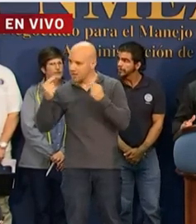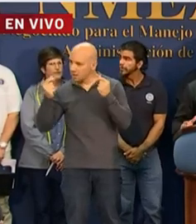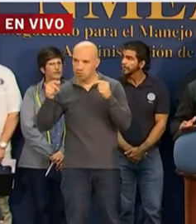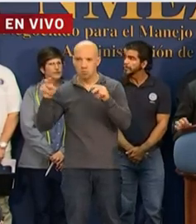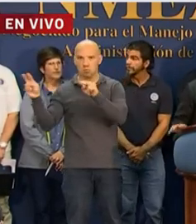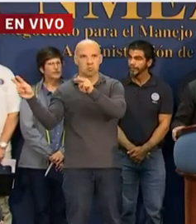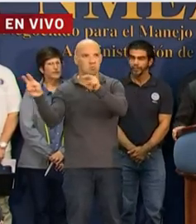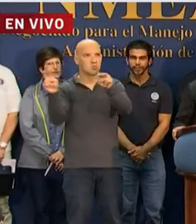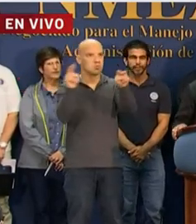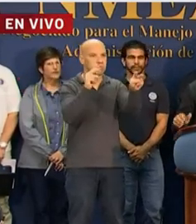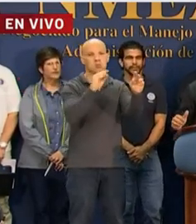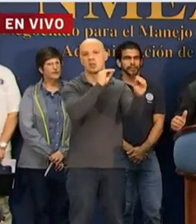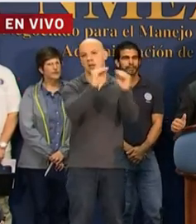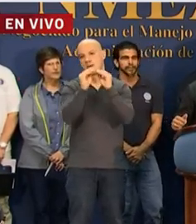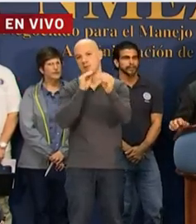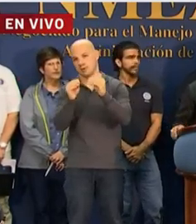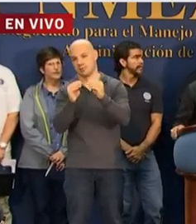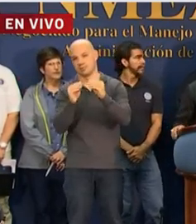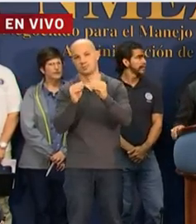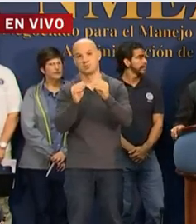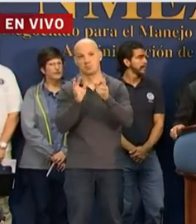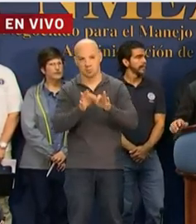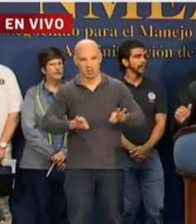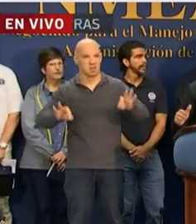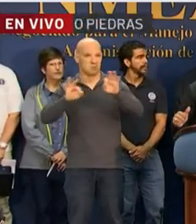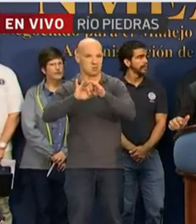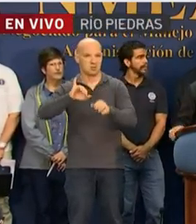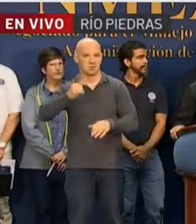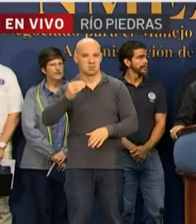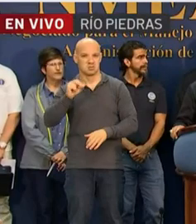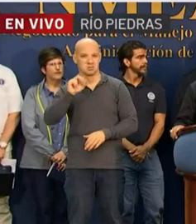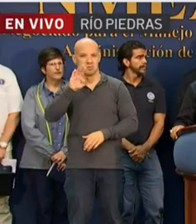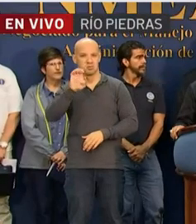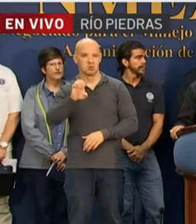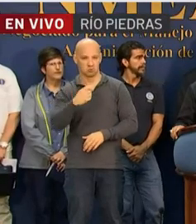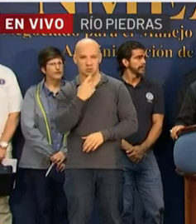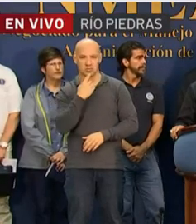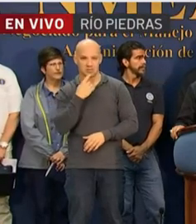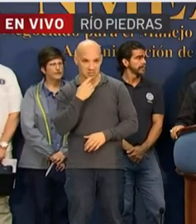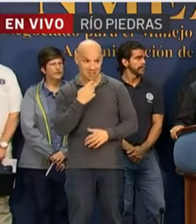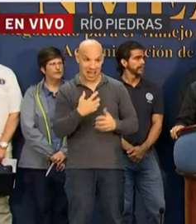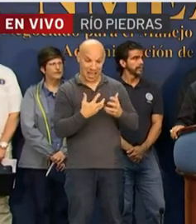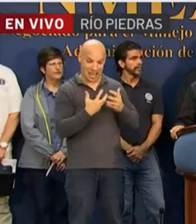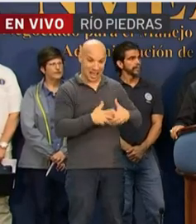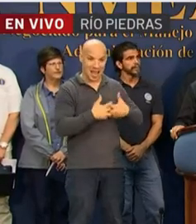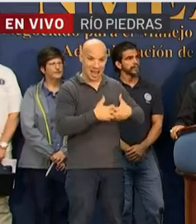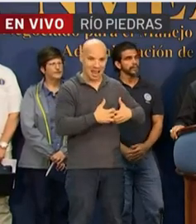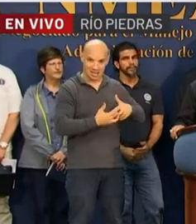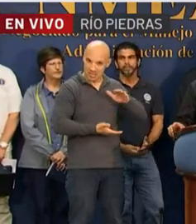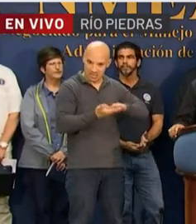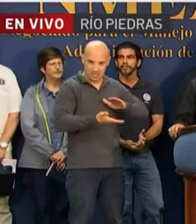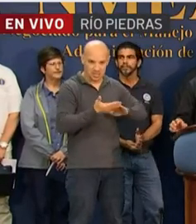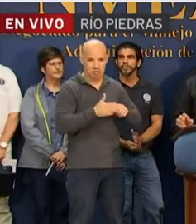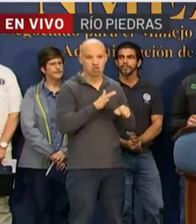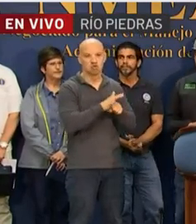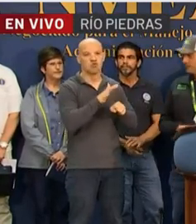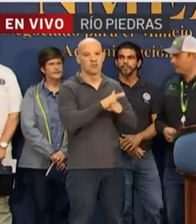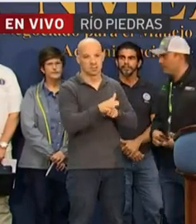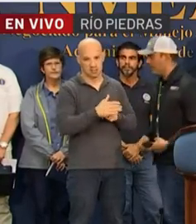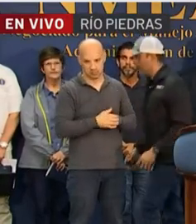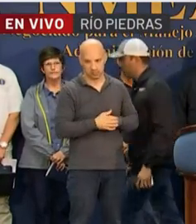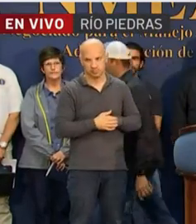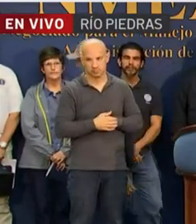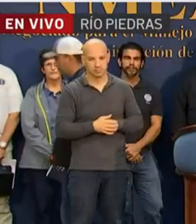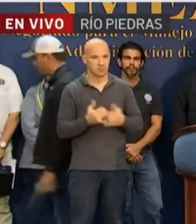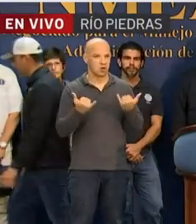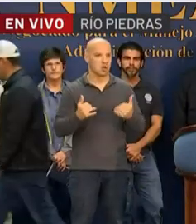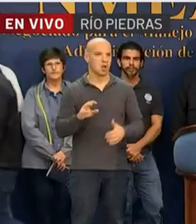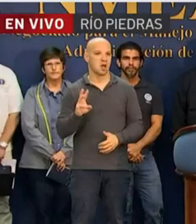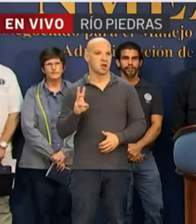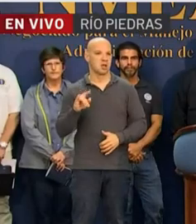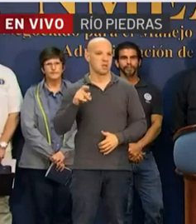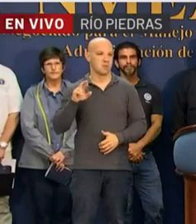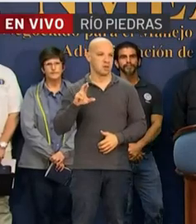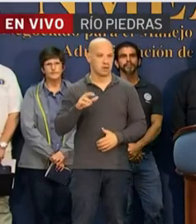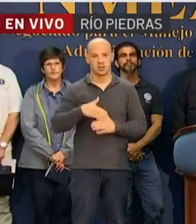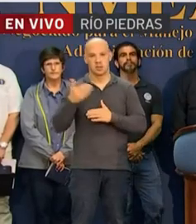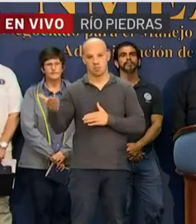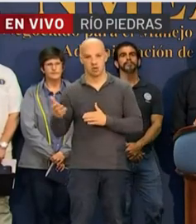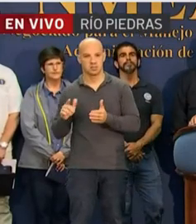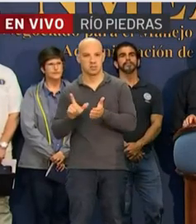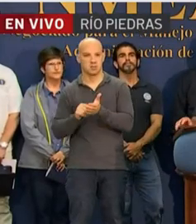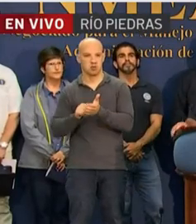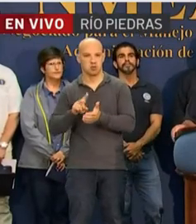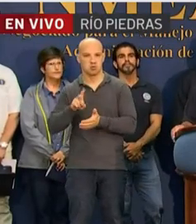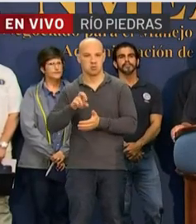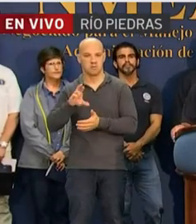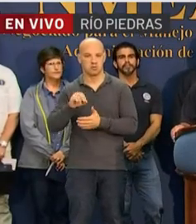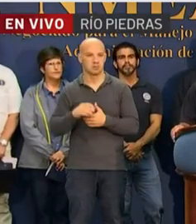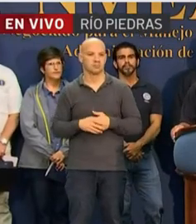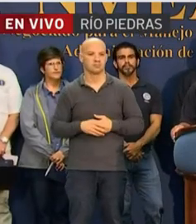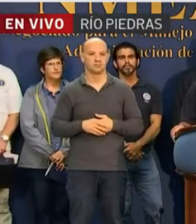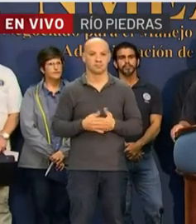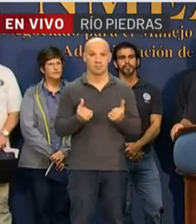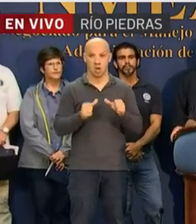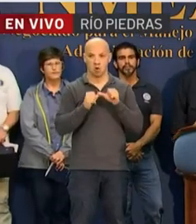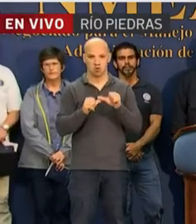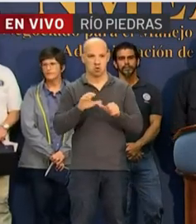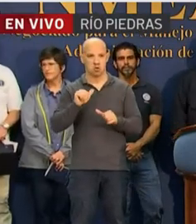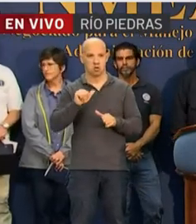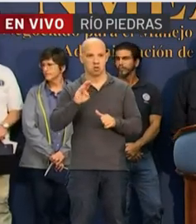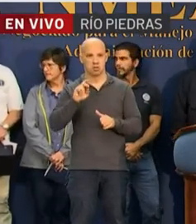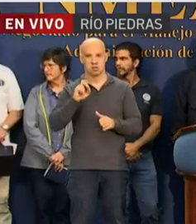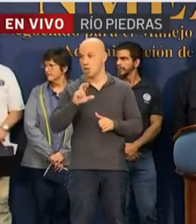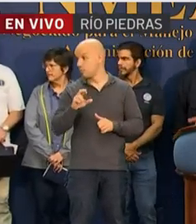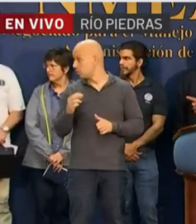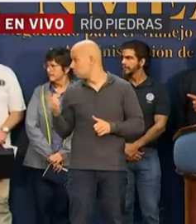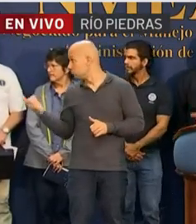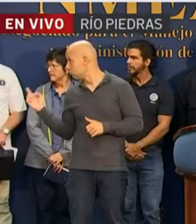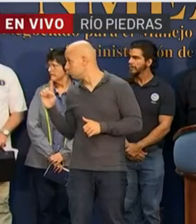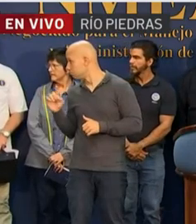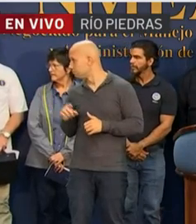REPASABA LOS 500,000.